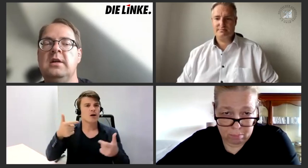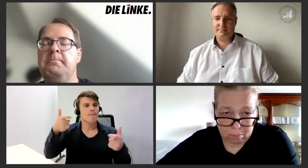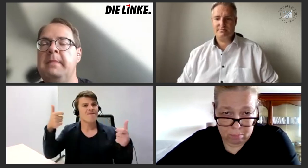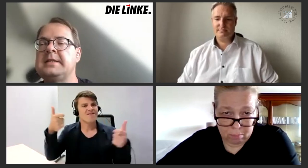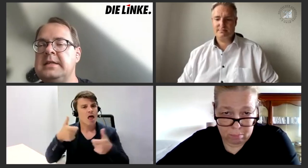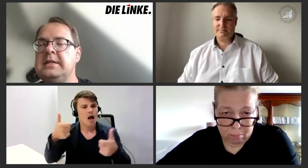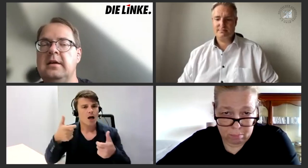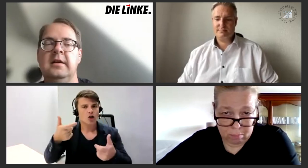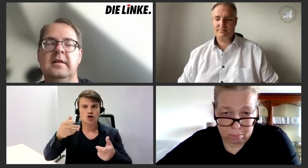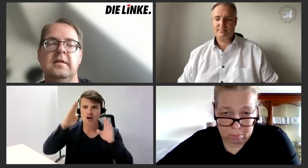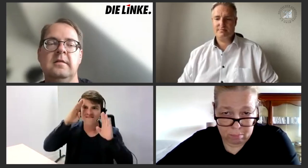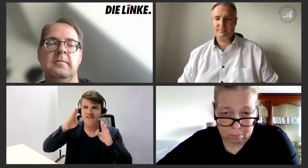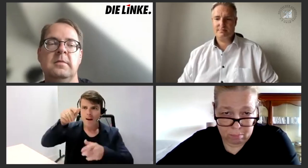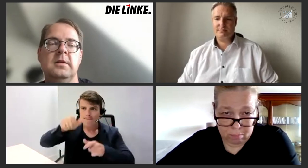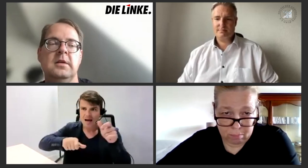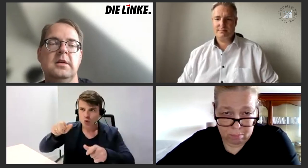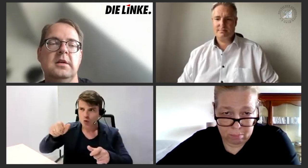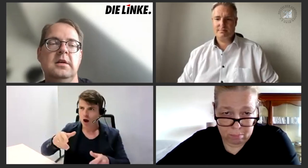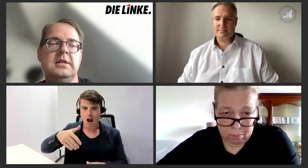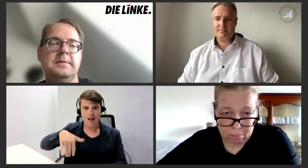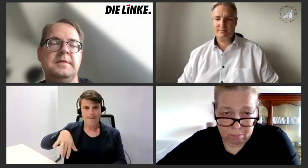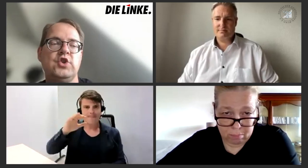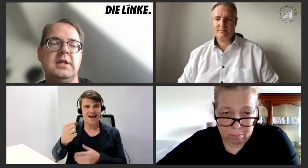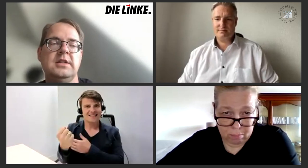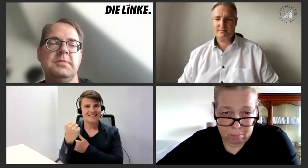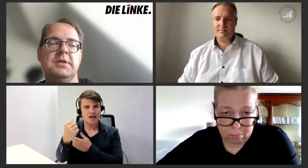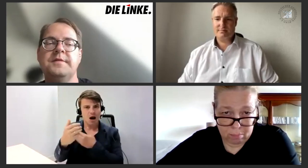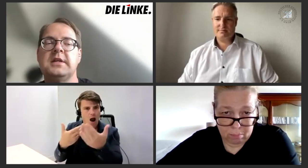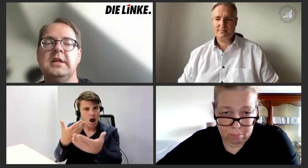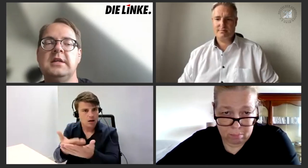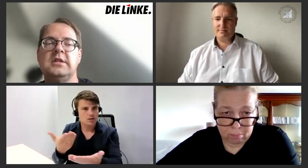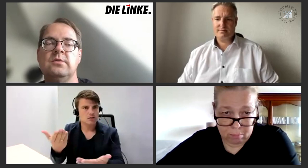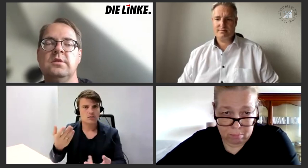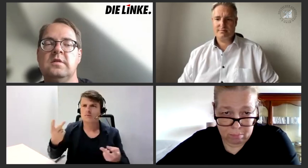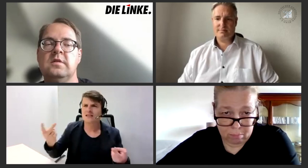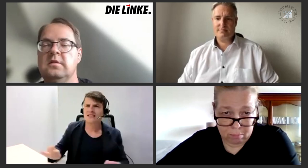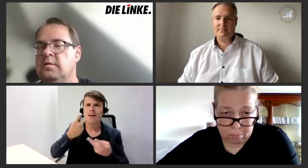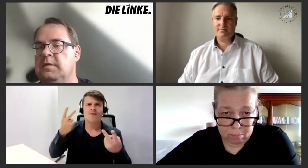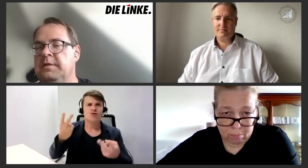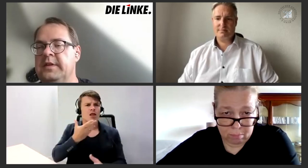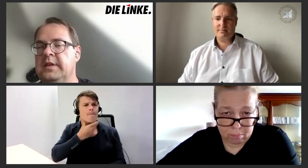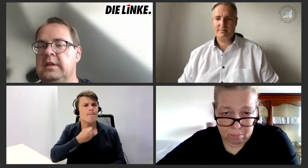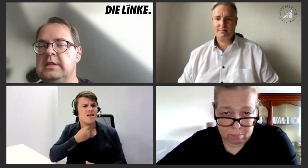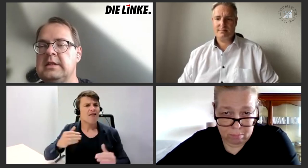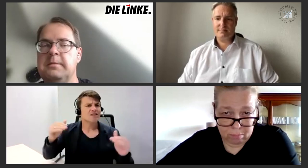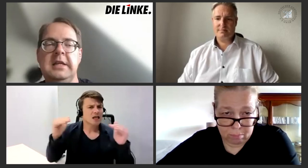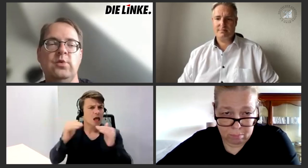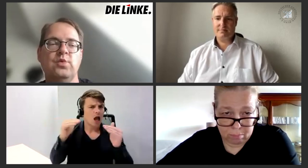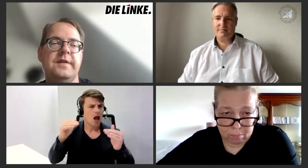pflegerischem Fachpersonal mehr Sicherheit im selbstverständlichen, bedarfsgerechten und wie